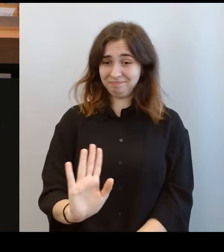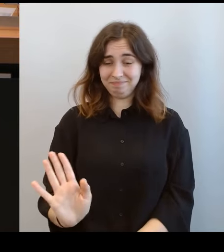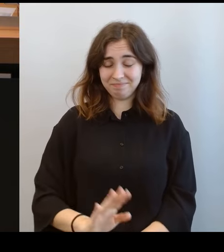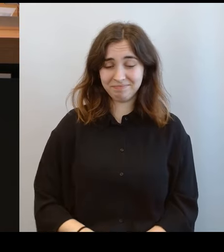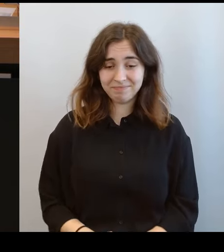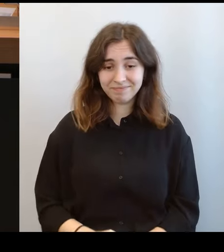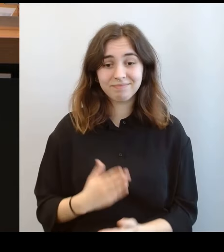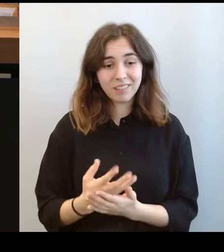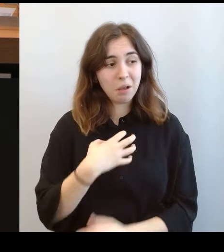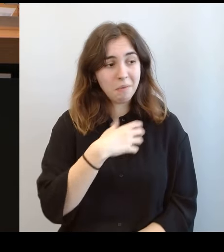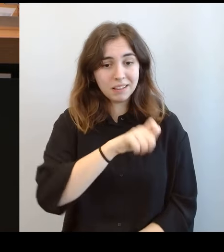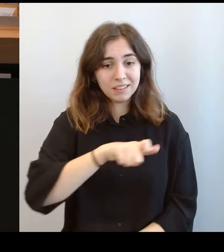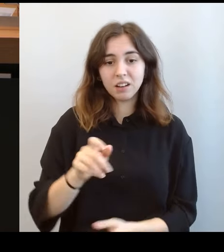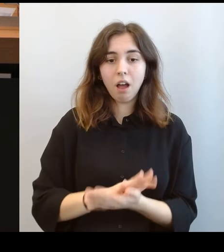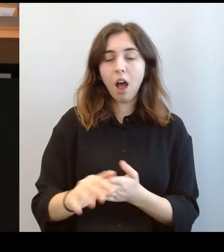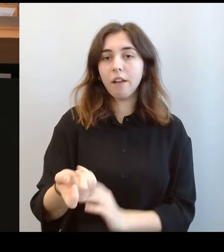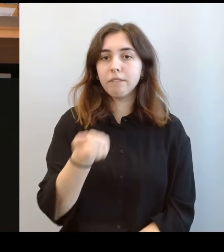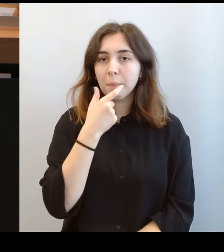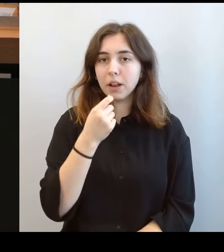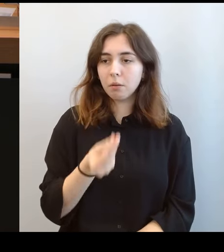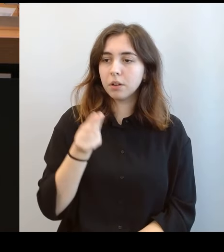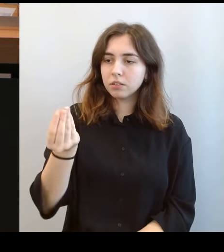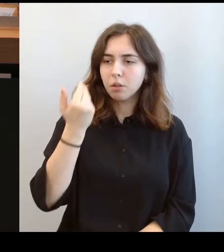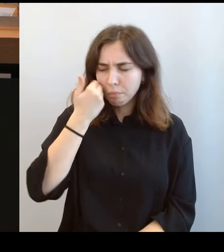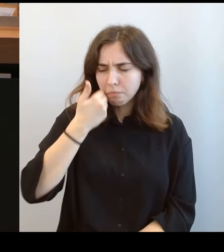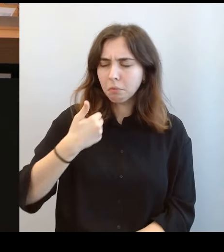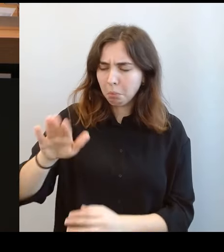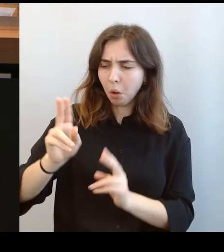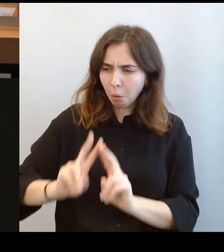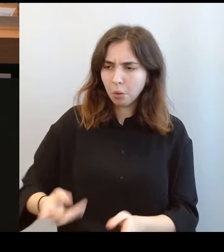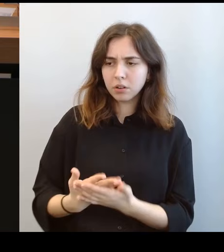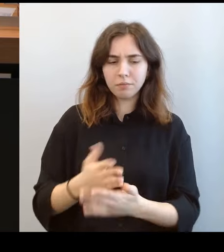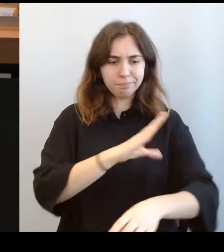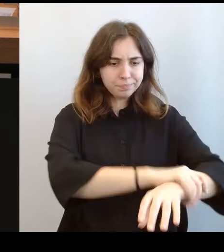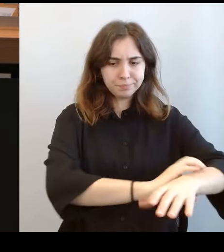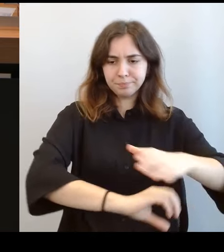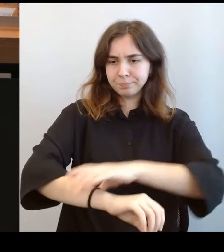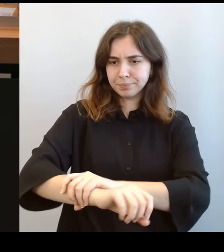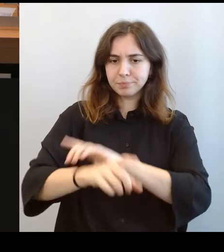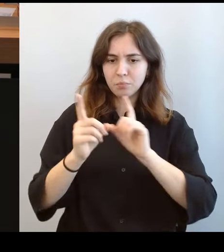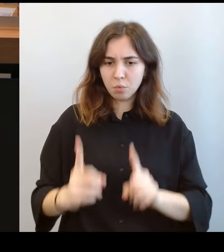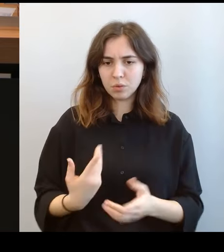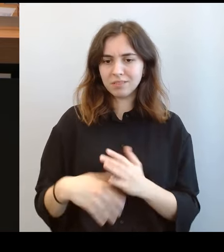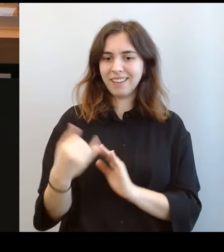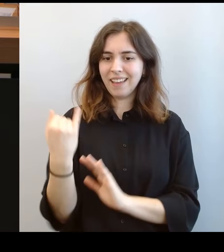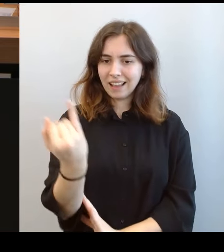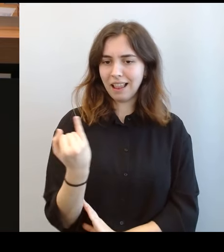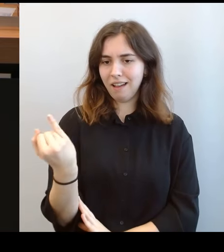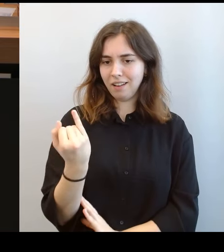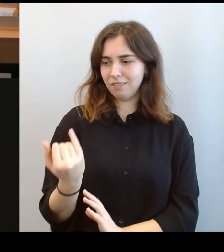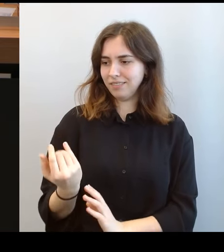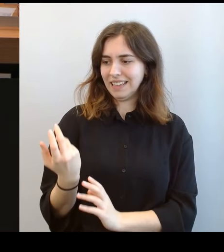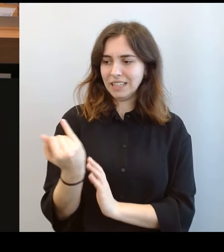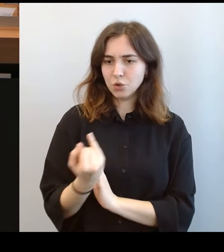gestellt, sie müssen fixiert werden, sie werden isoliert und einzeln untergebracht, obwohl das möglicherweise bei einer besseren